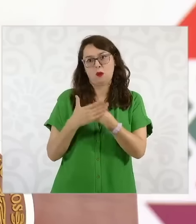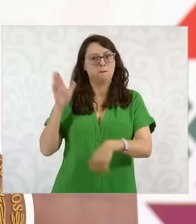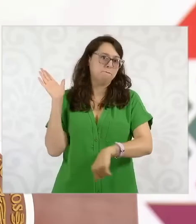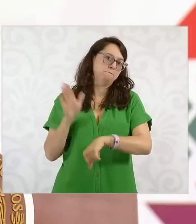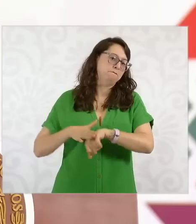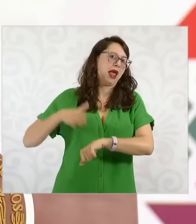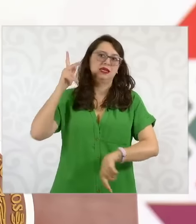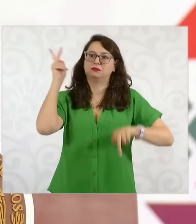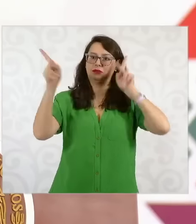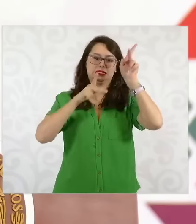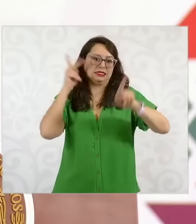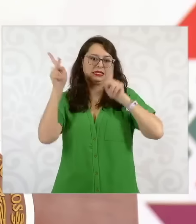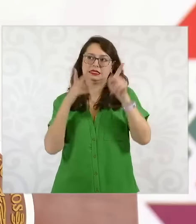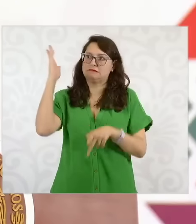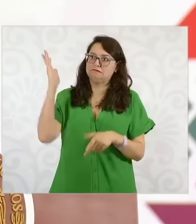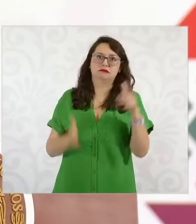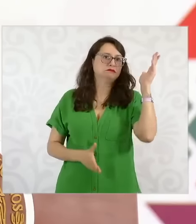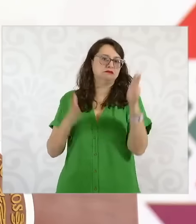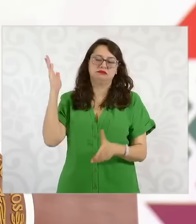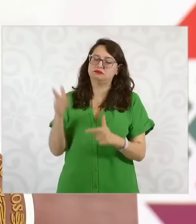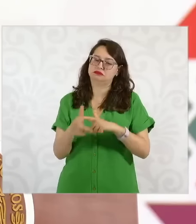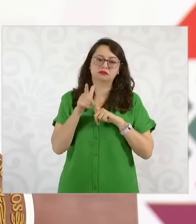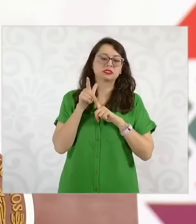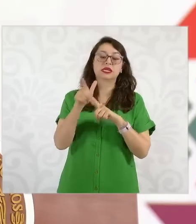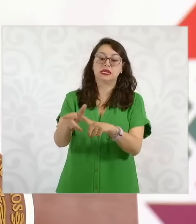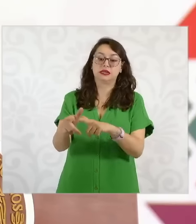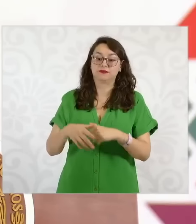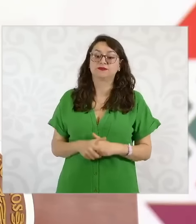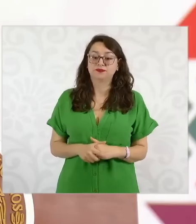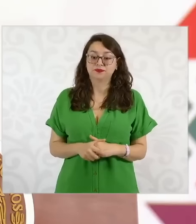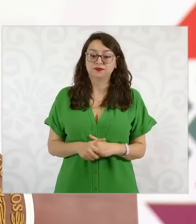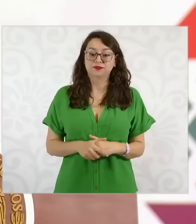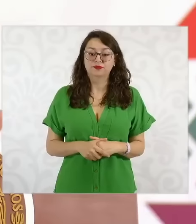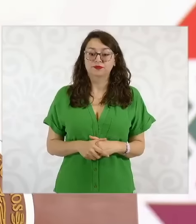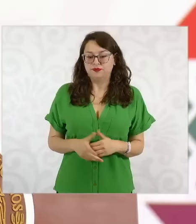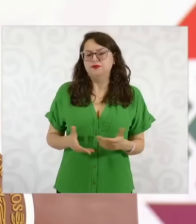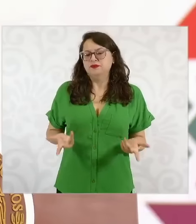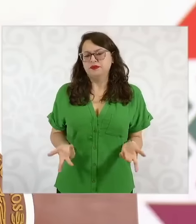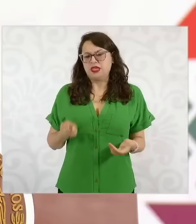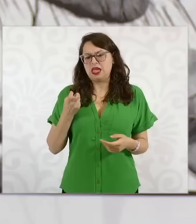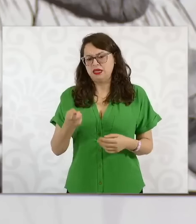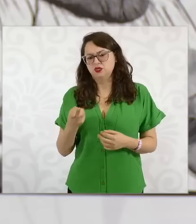de los visitantes extranjeros en nuestro país. E entonces vamos a ver en qué condiciones.